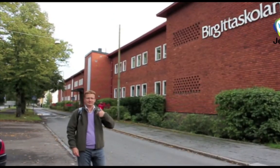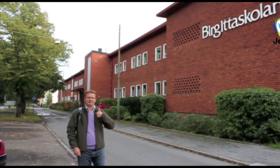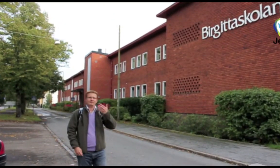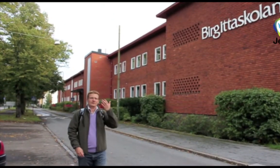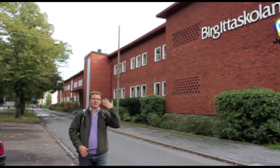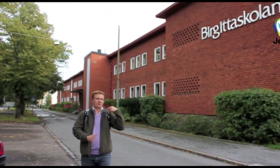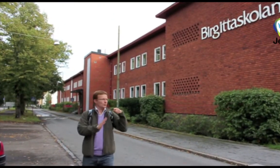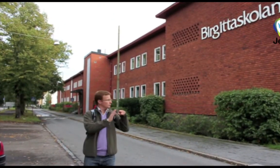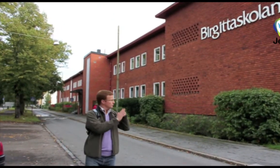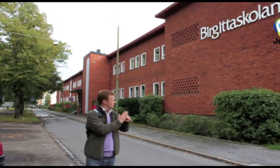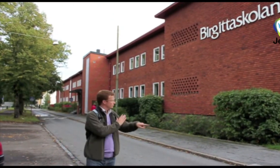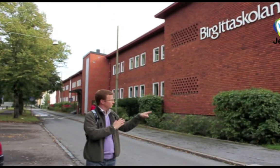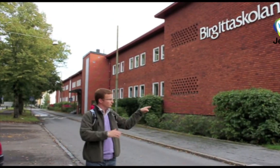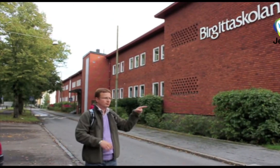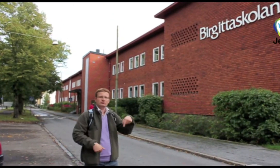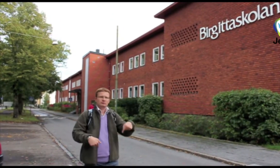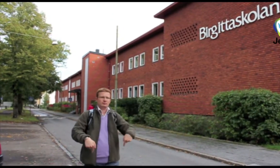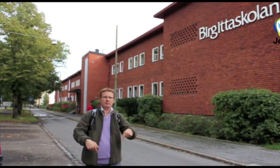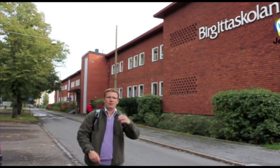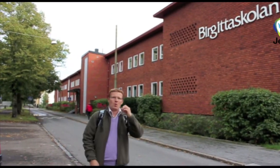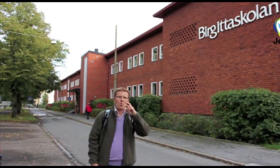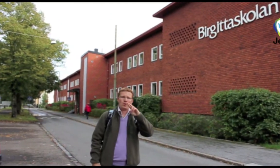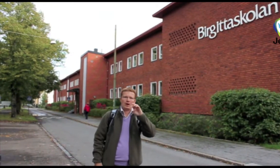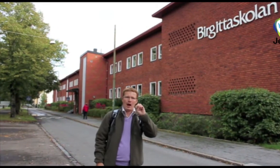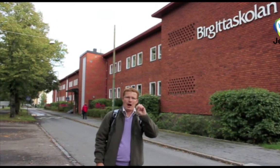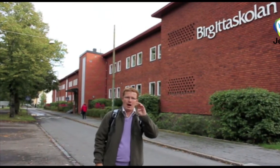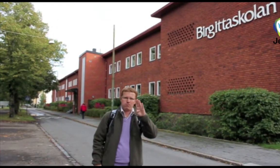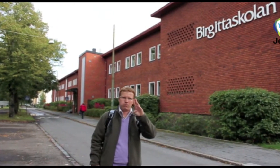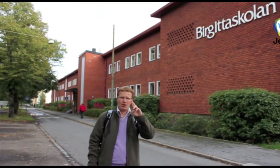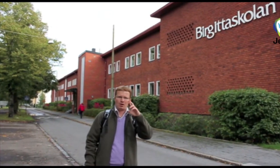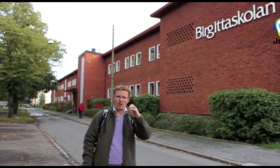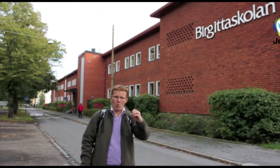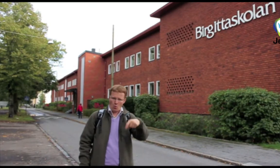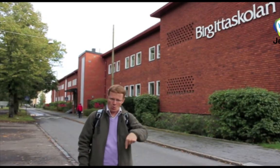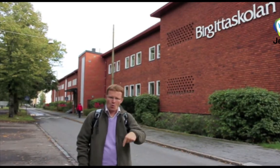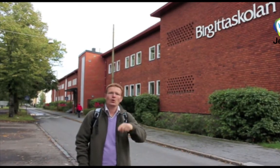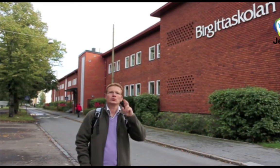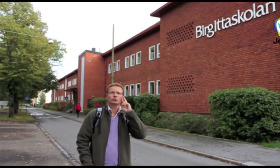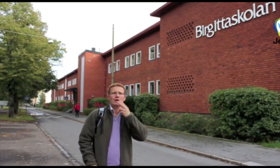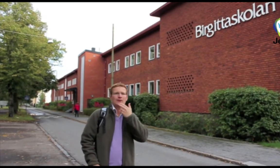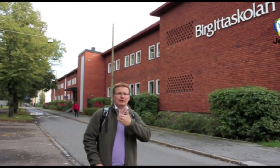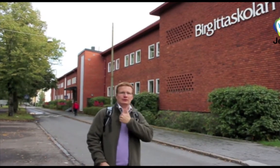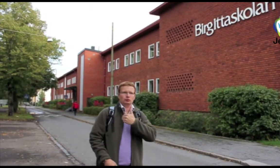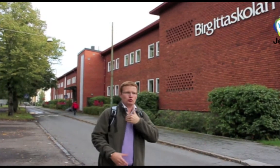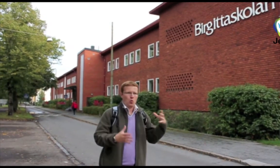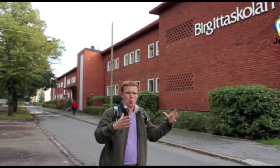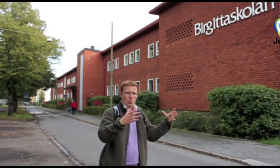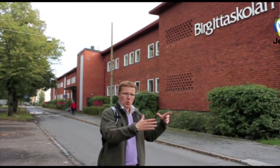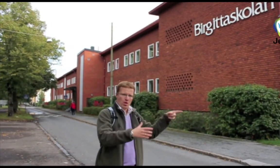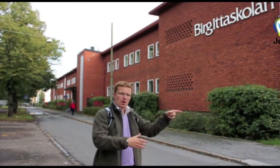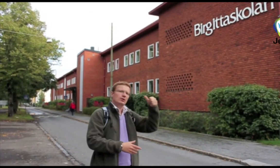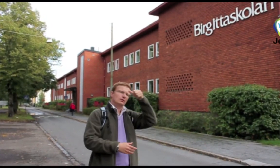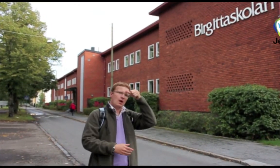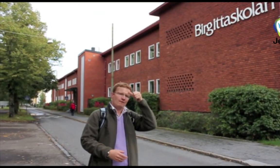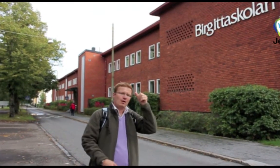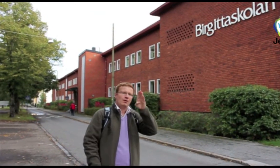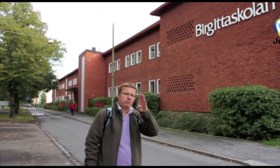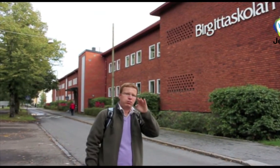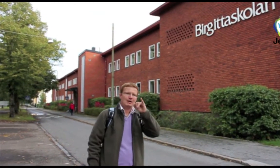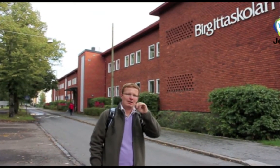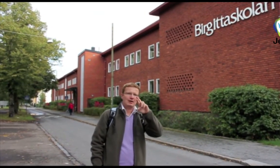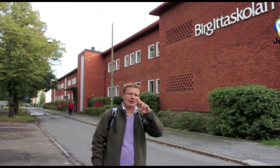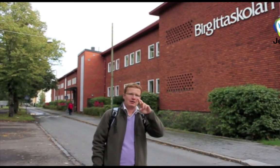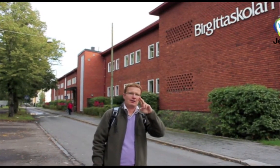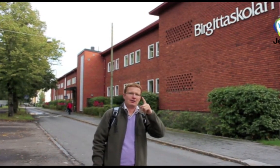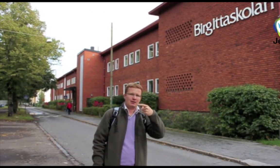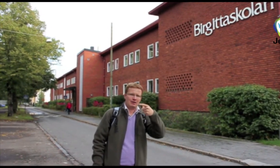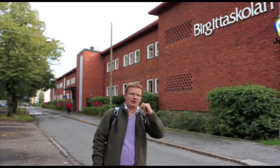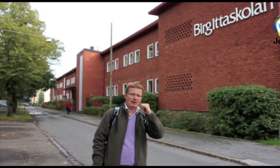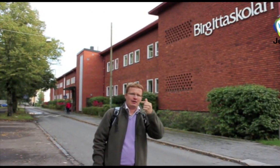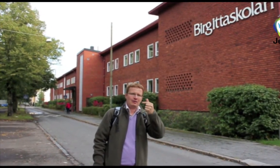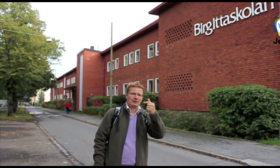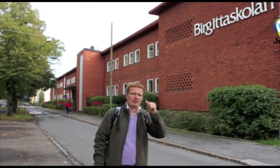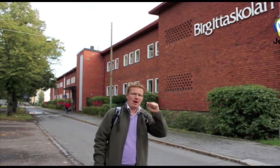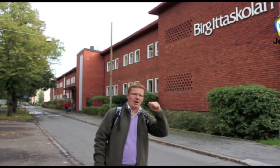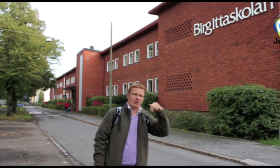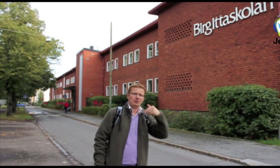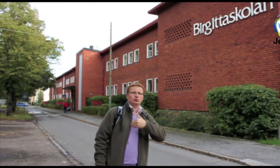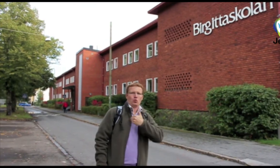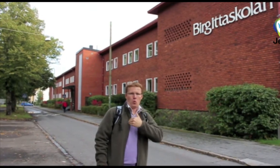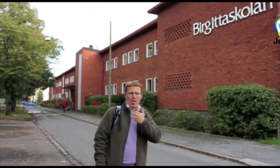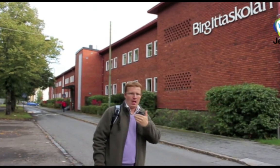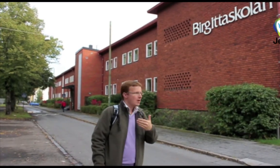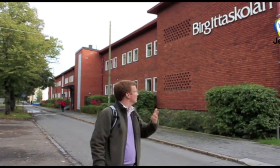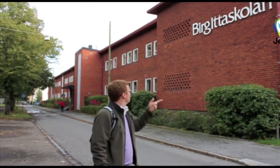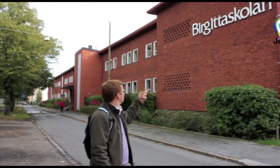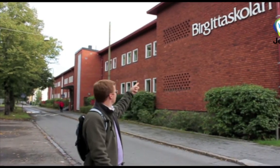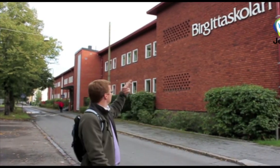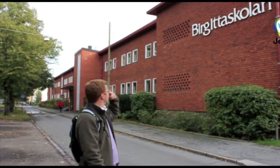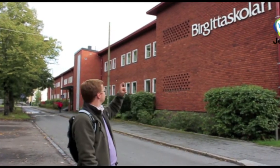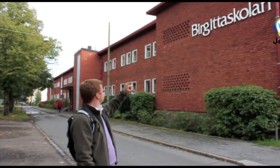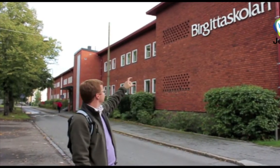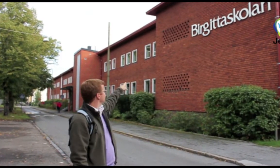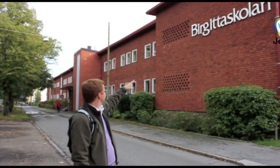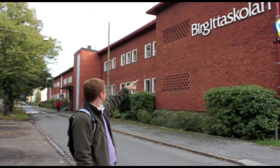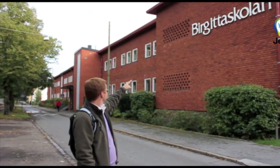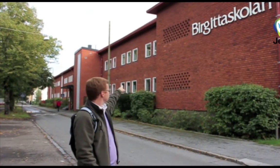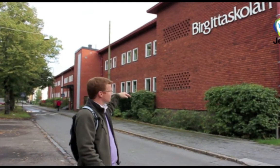Hi, most voltam bent az iskolában. Ez az Örebro-i siketiskola, Birgittaskolan a neve.